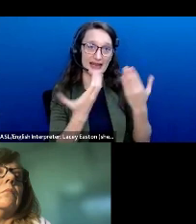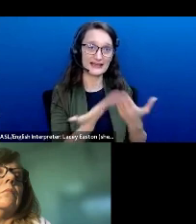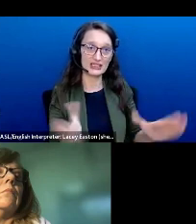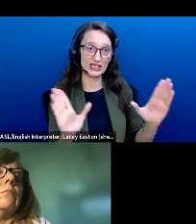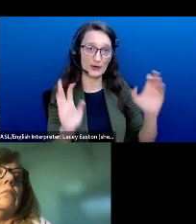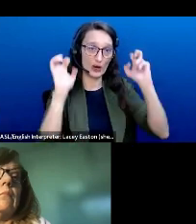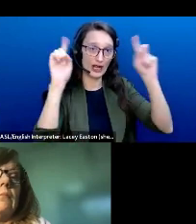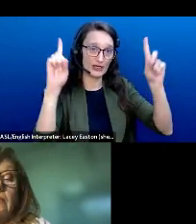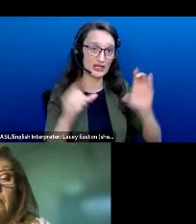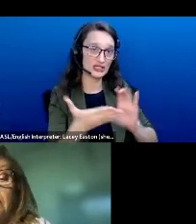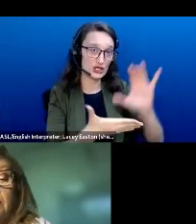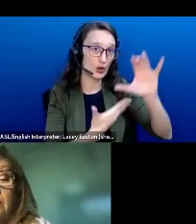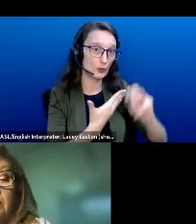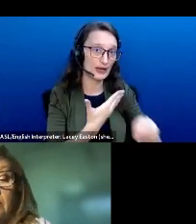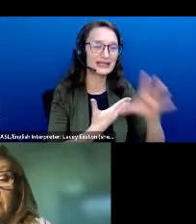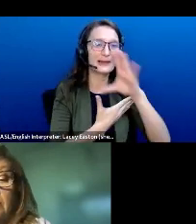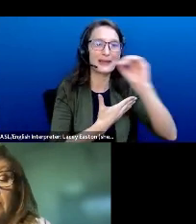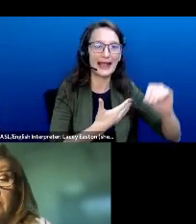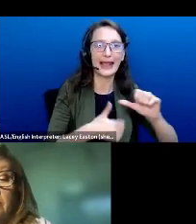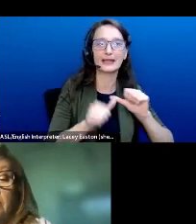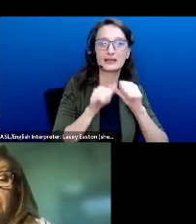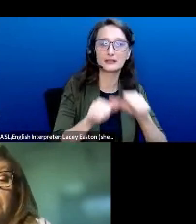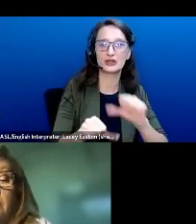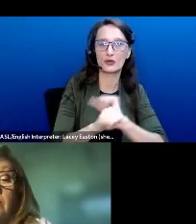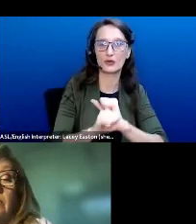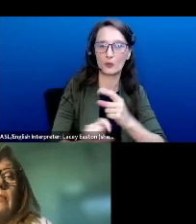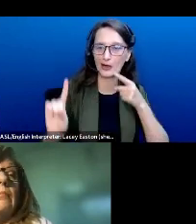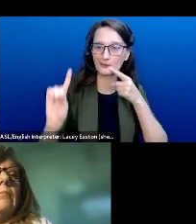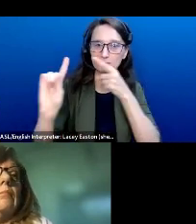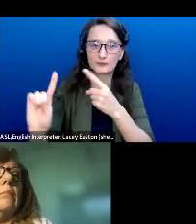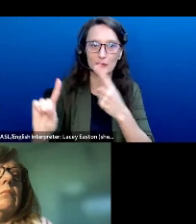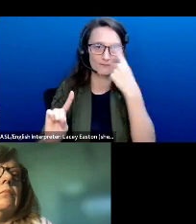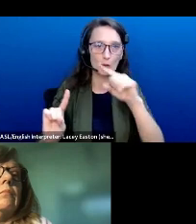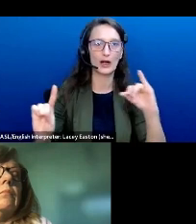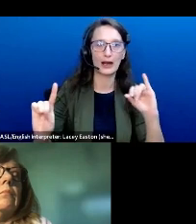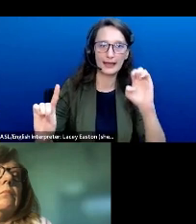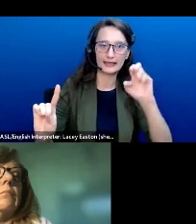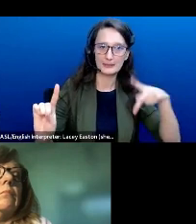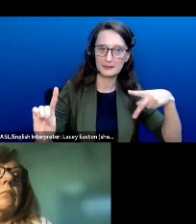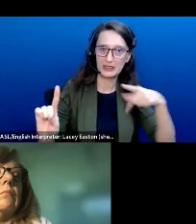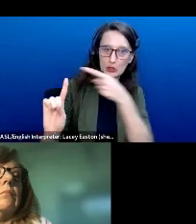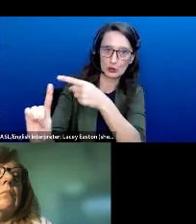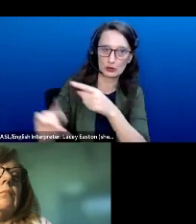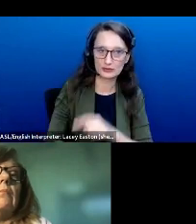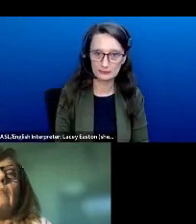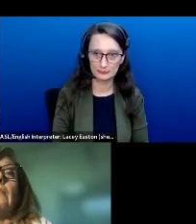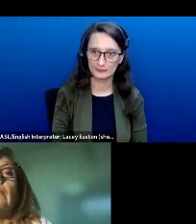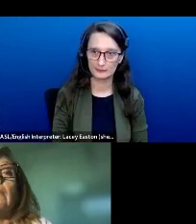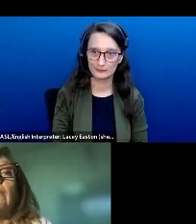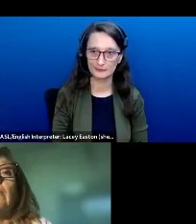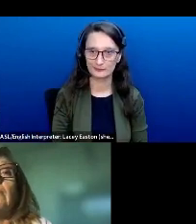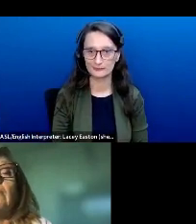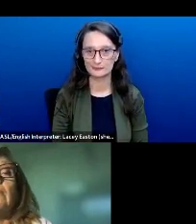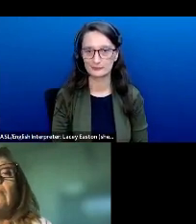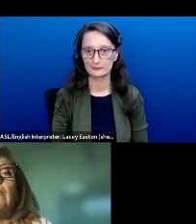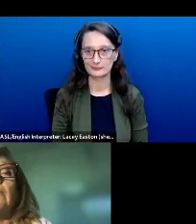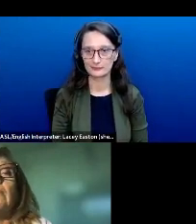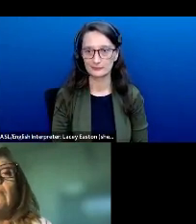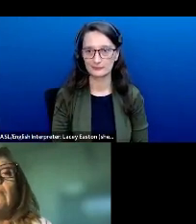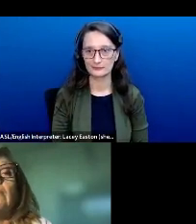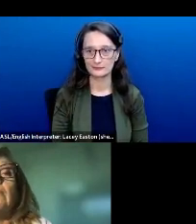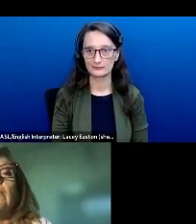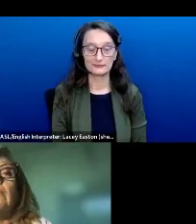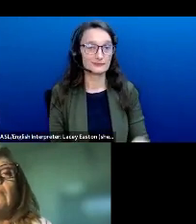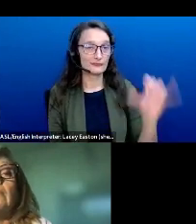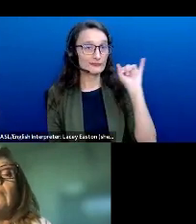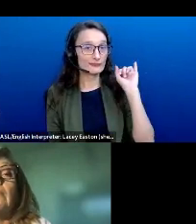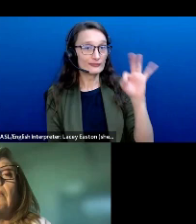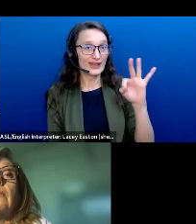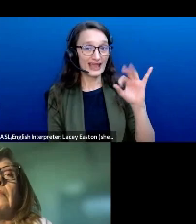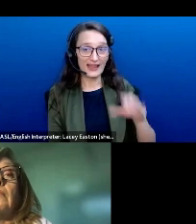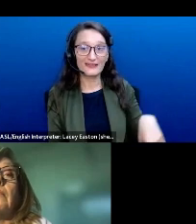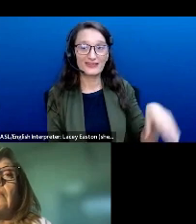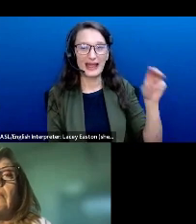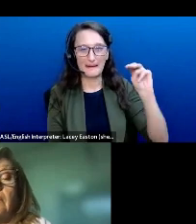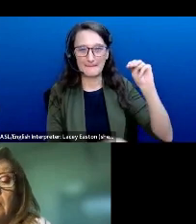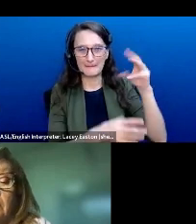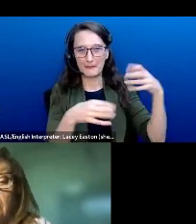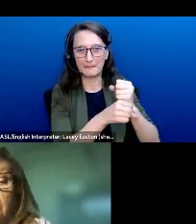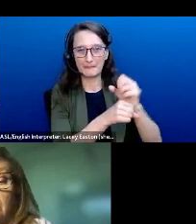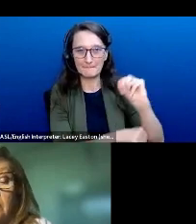las metas de su IEP. Siguiente diapositiva. Por favor, si el equipo de revisión de determinación de manifestación concluye que la